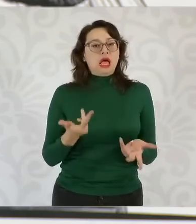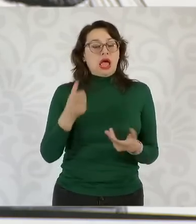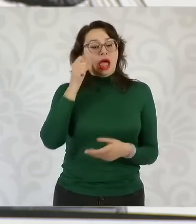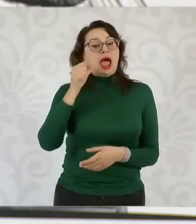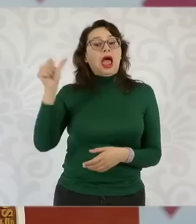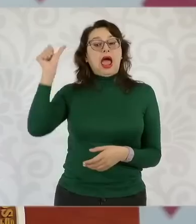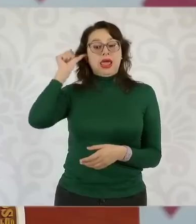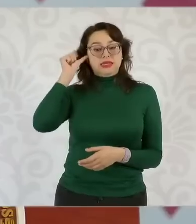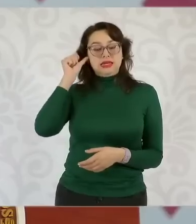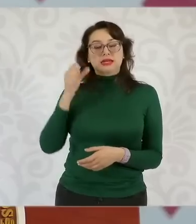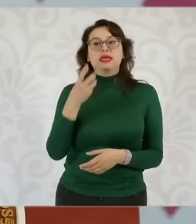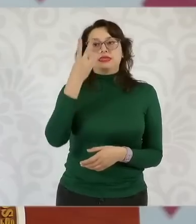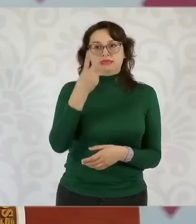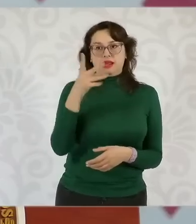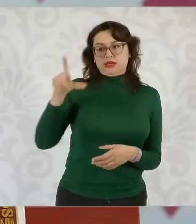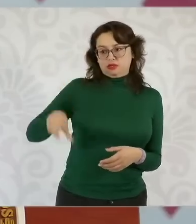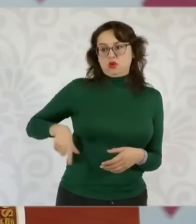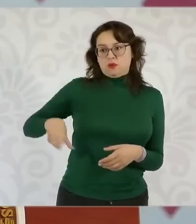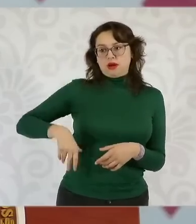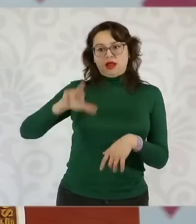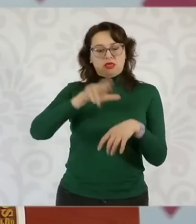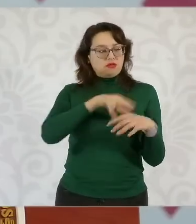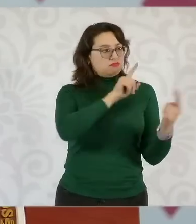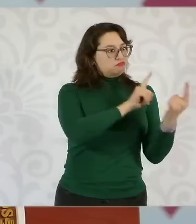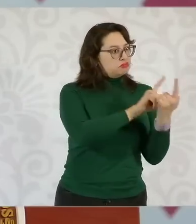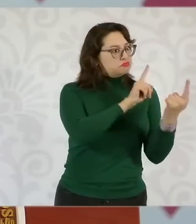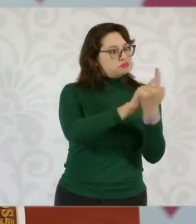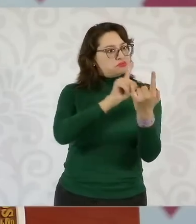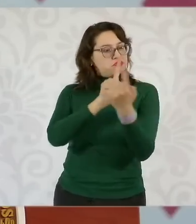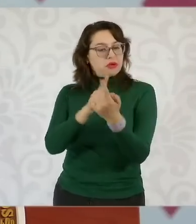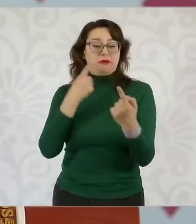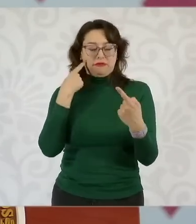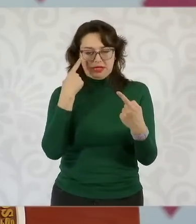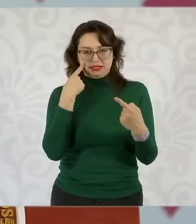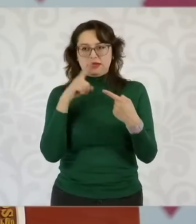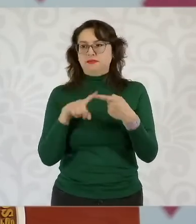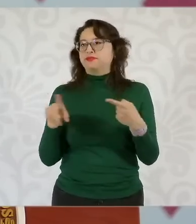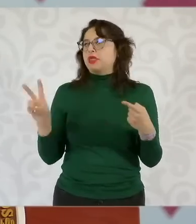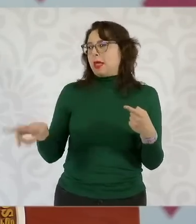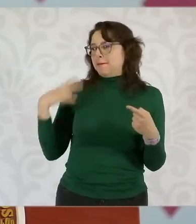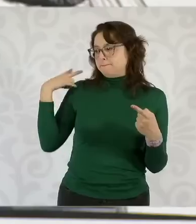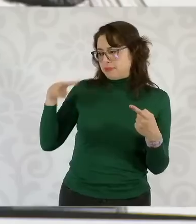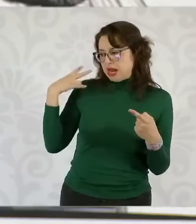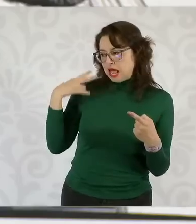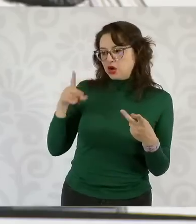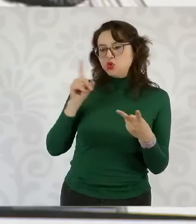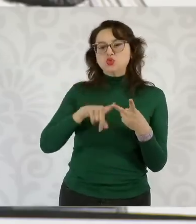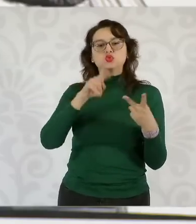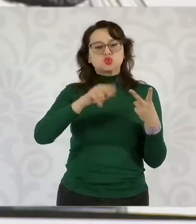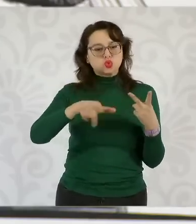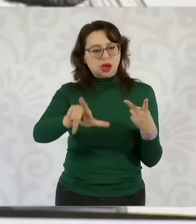en Veracruz hay inversiones en Veracruz estuve en Nuevo León para el día del ejército el gobernador